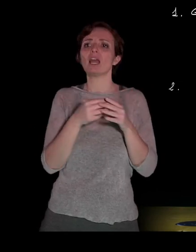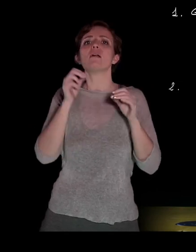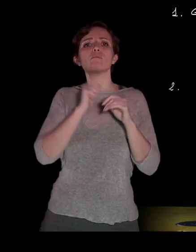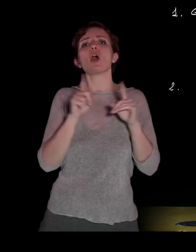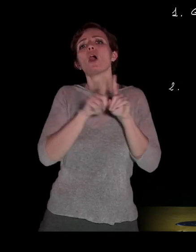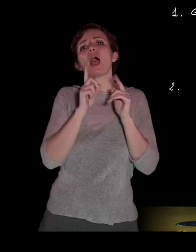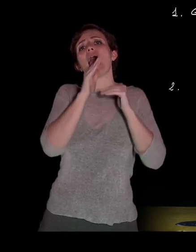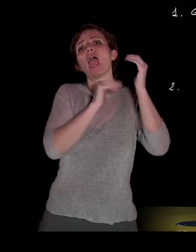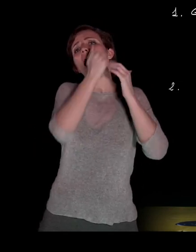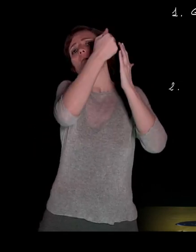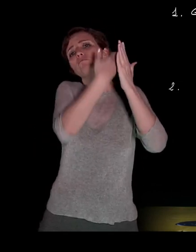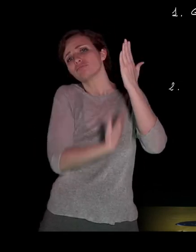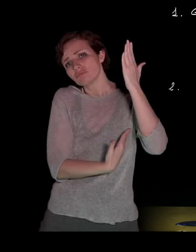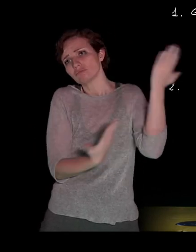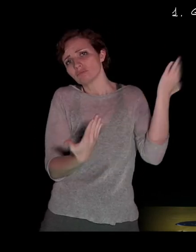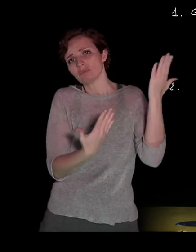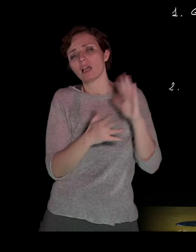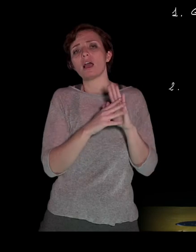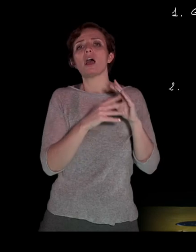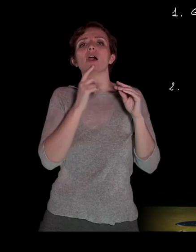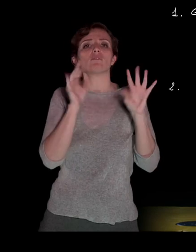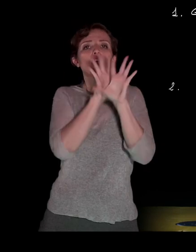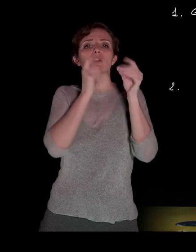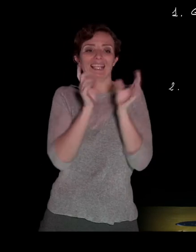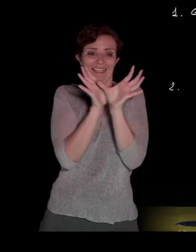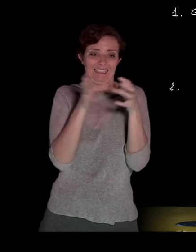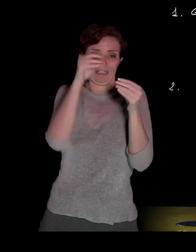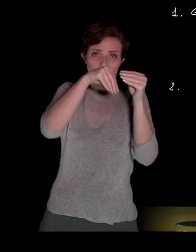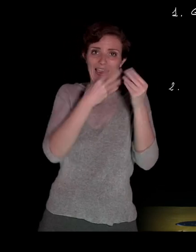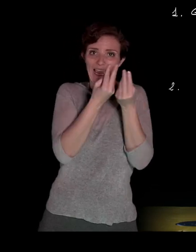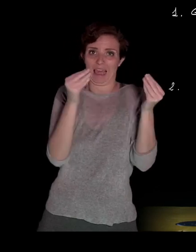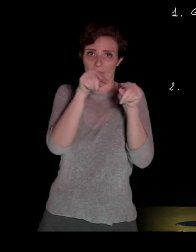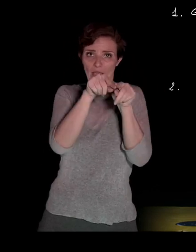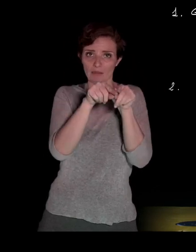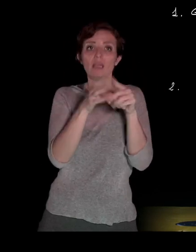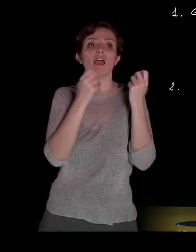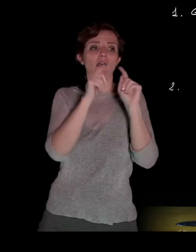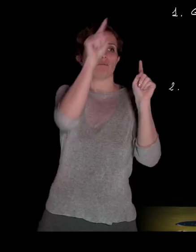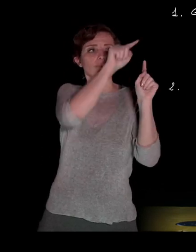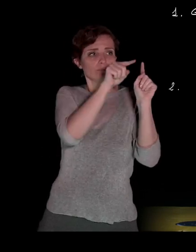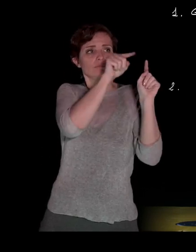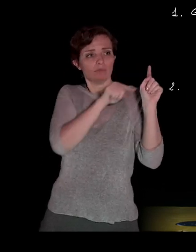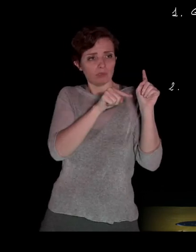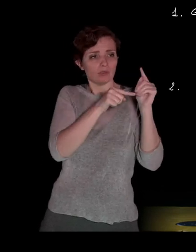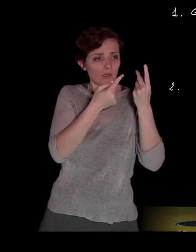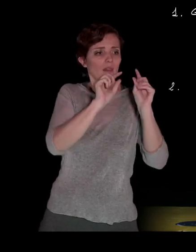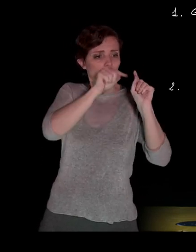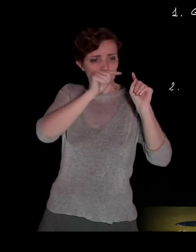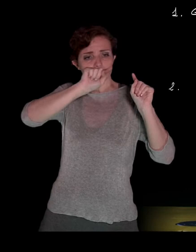Quindi gli elementi che appartengono all'insieme... ..vengono elencati all'interno di parentesi graffe, e sono tutti quanti separati da virgole.